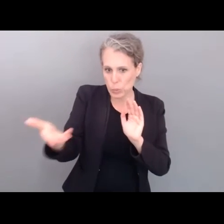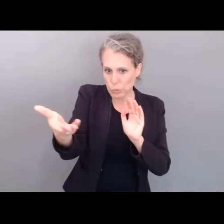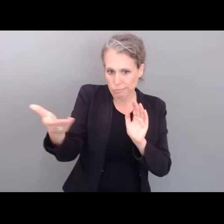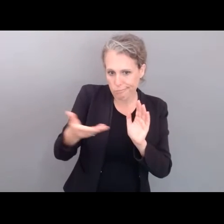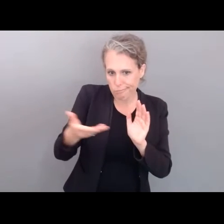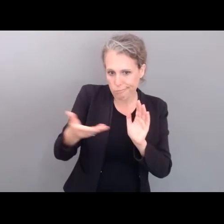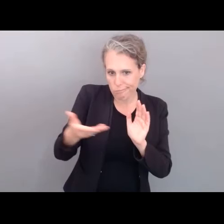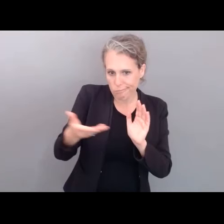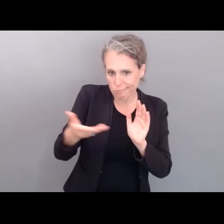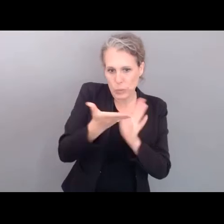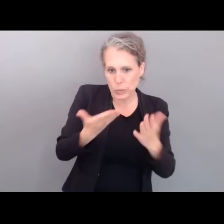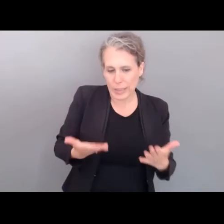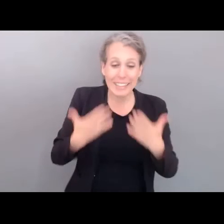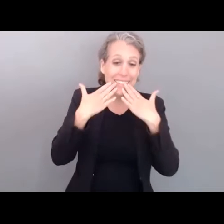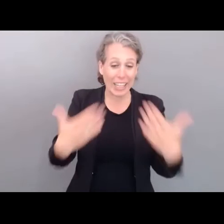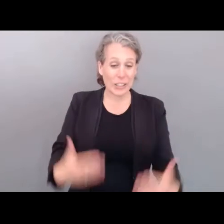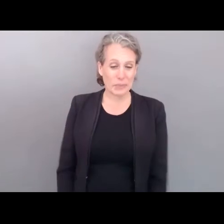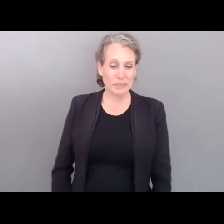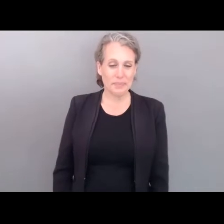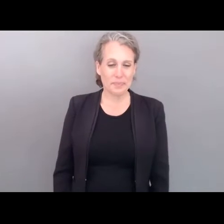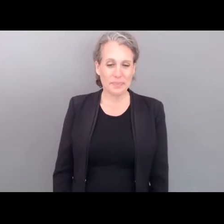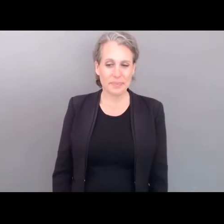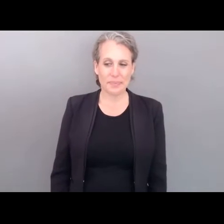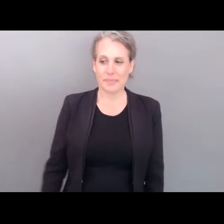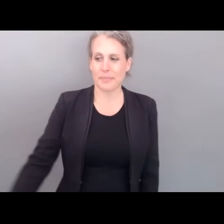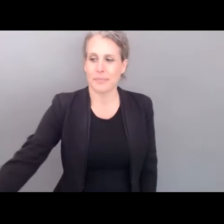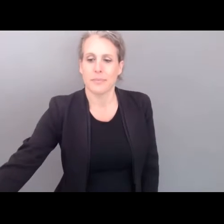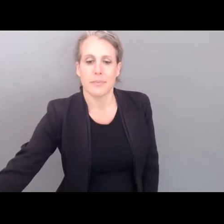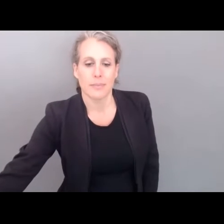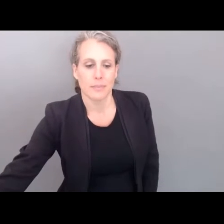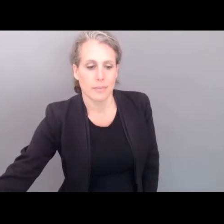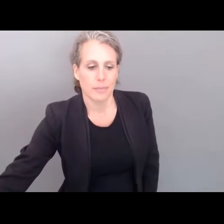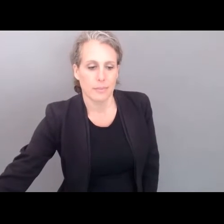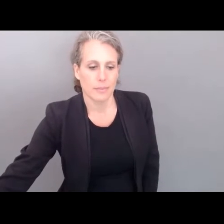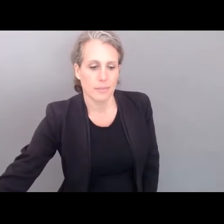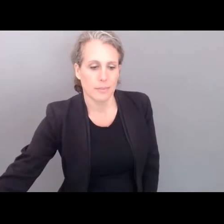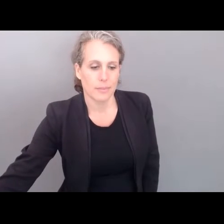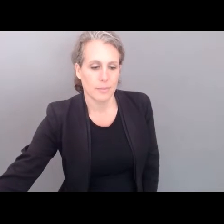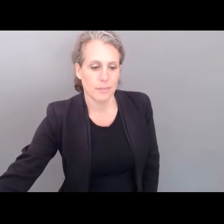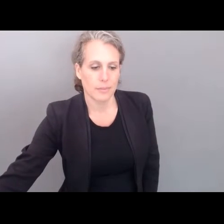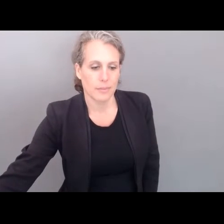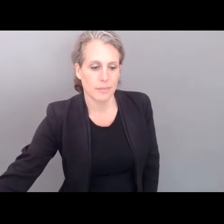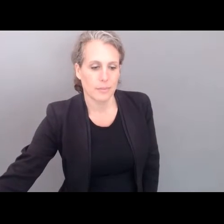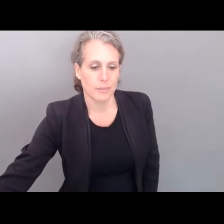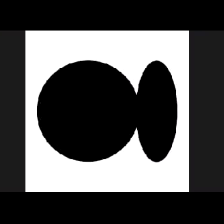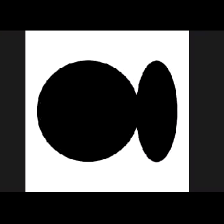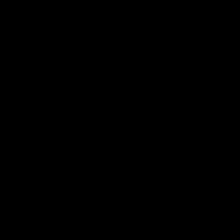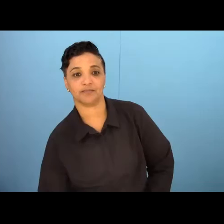estas otras enfermedades. principales hallazgos principales algunos de los hallazgos que hemos tratado de presentarles. Gracias.